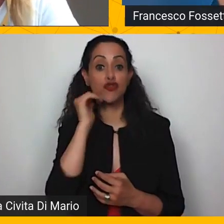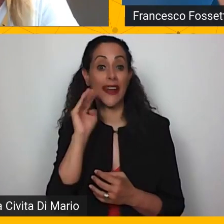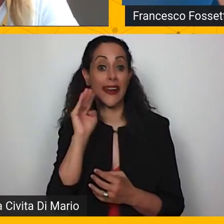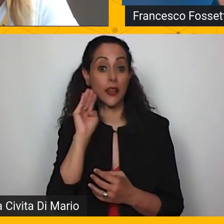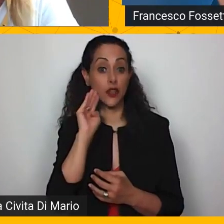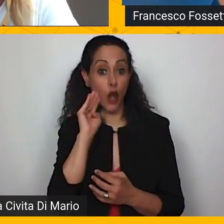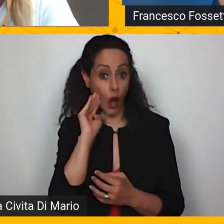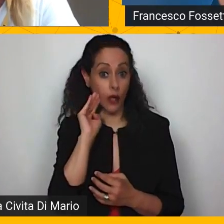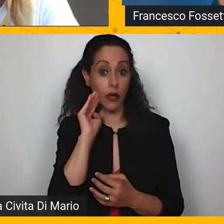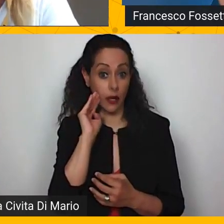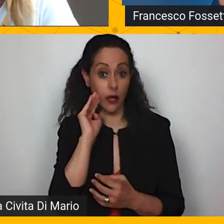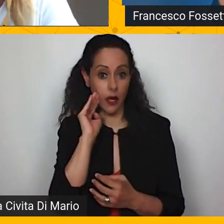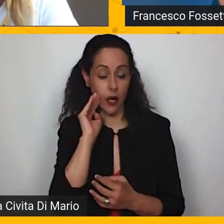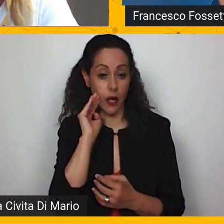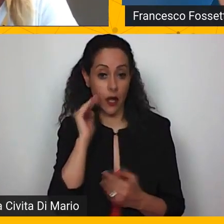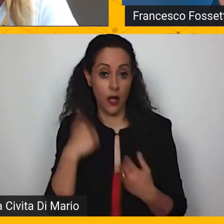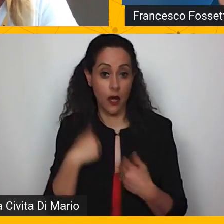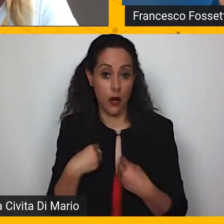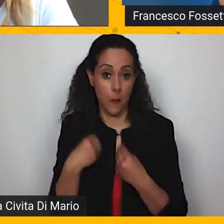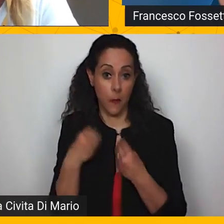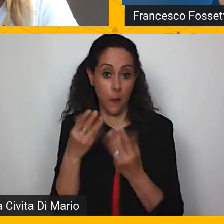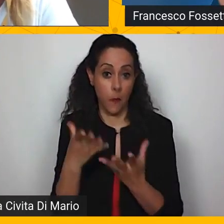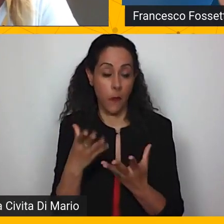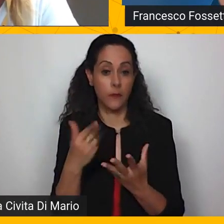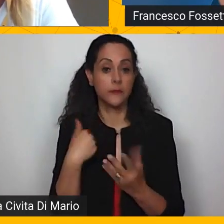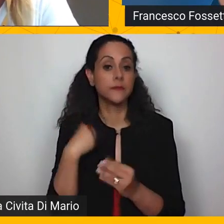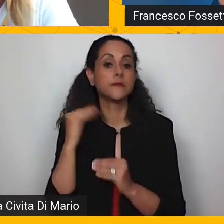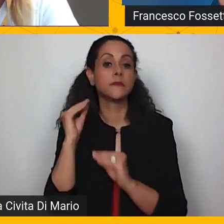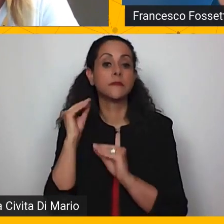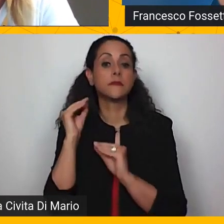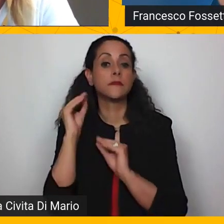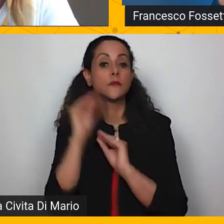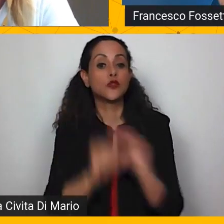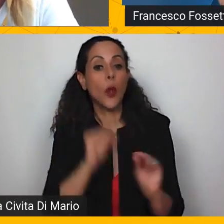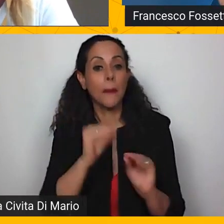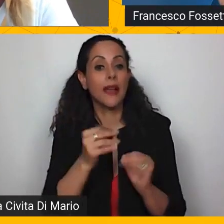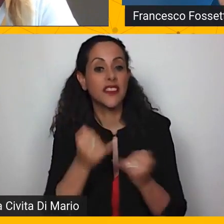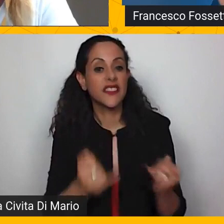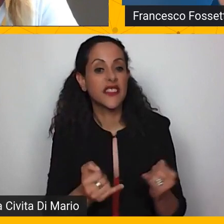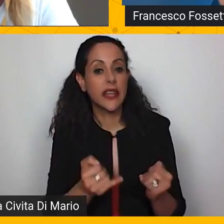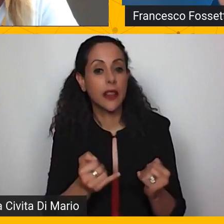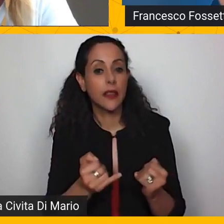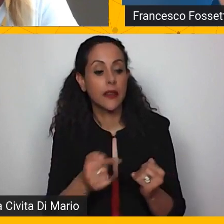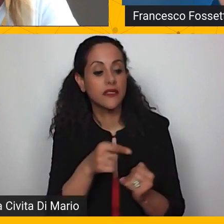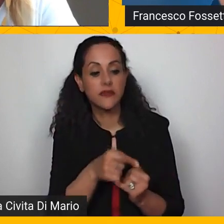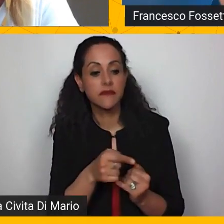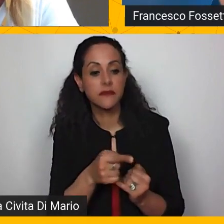videogenitori ehm è quello di eh chiedere sempre ai propri